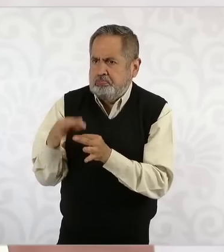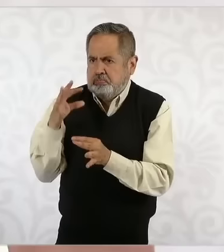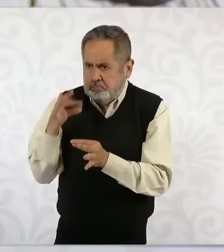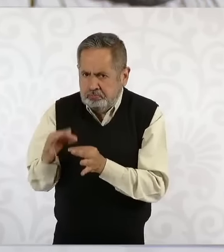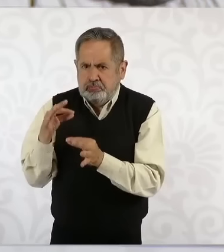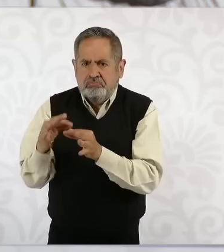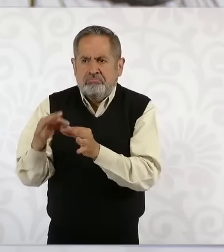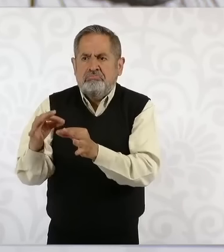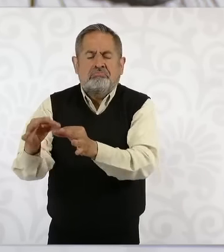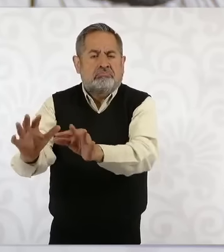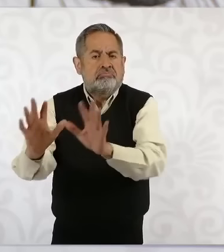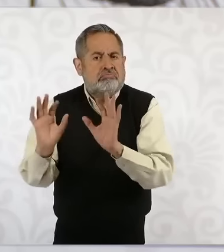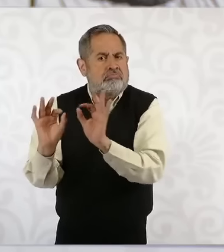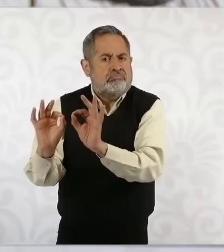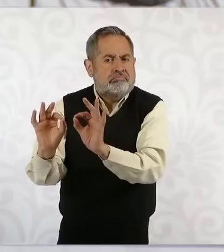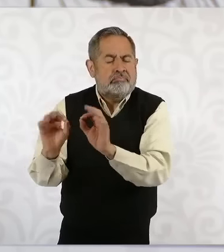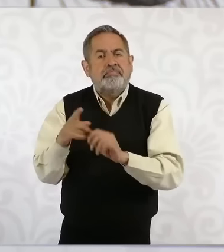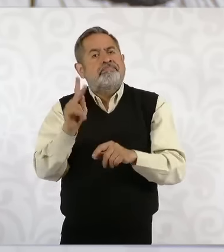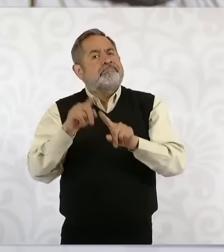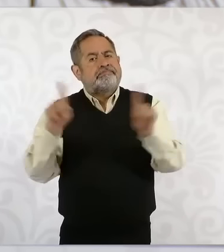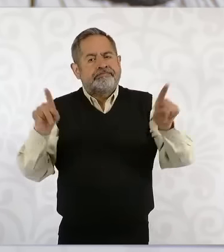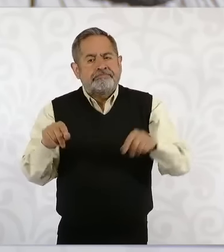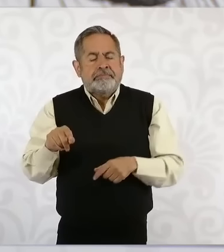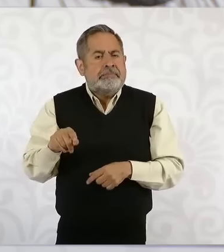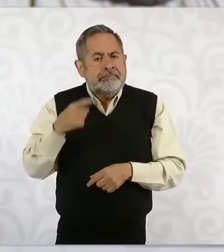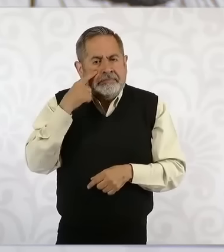Pero aquí ha ocurrido un fenómeno muy que es único.